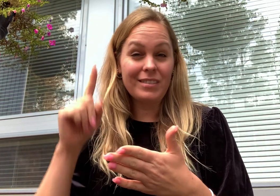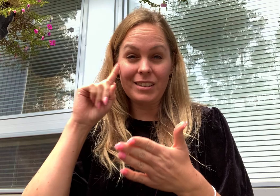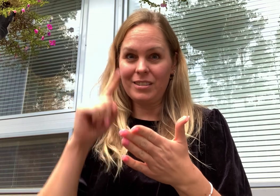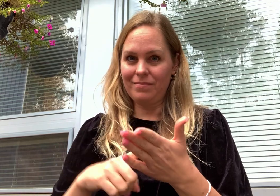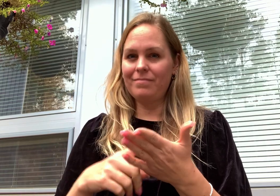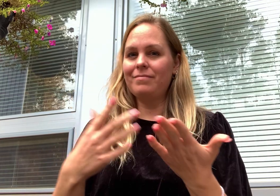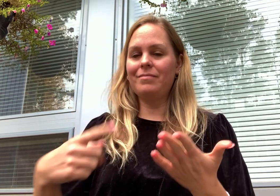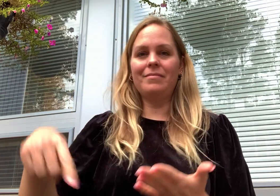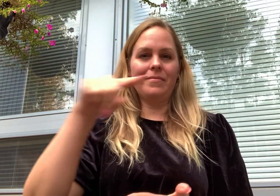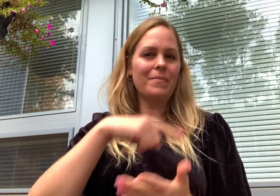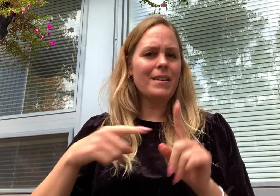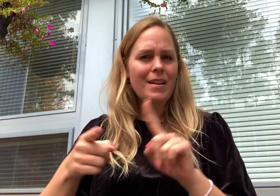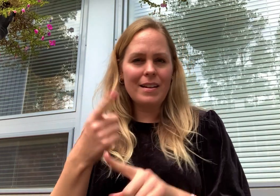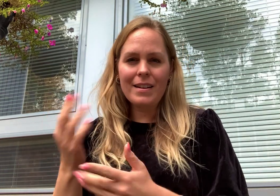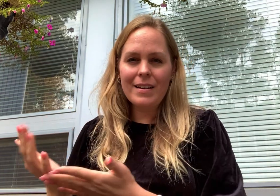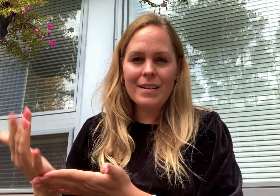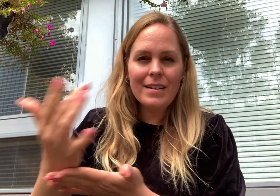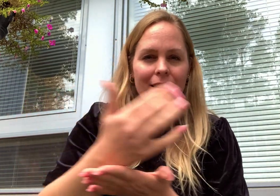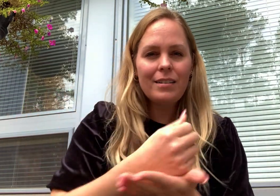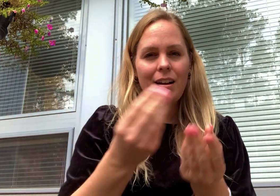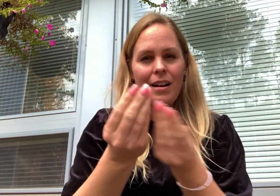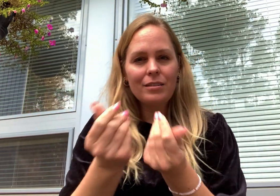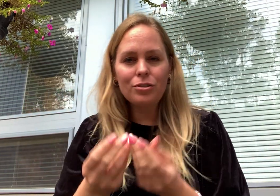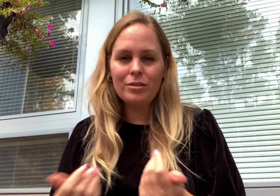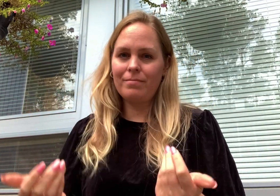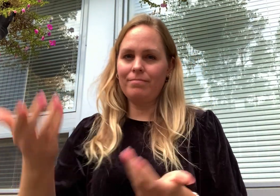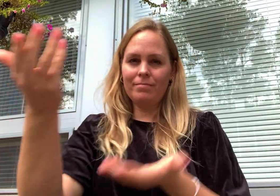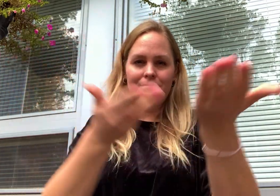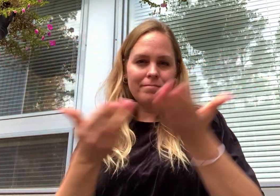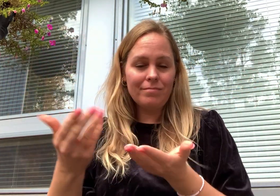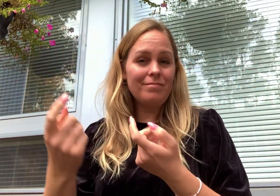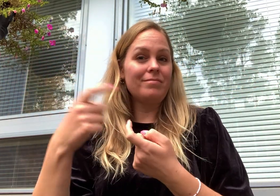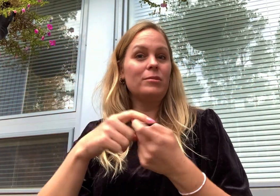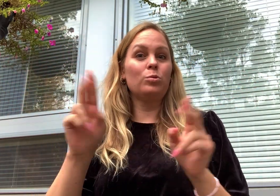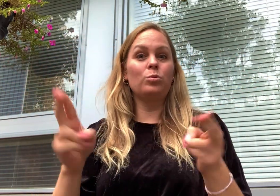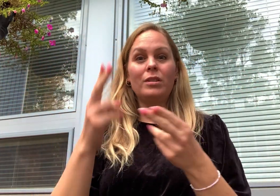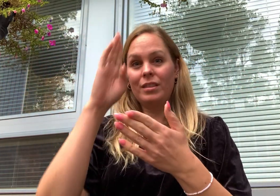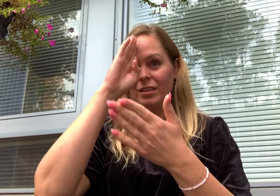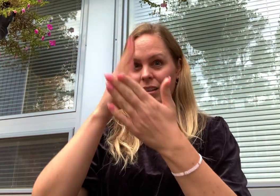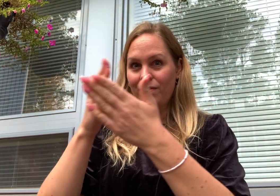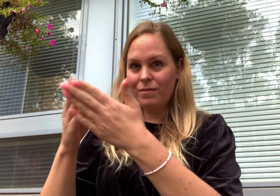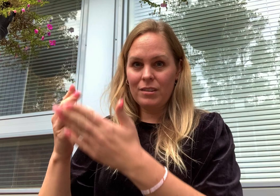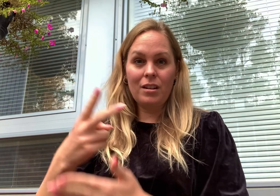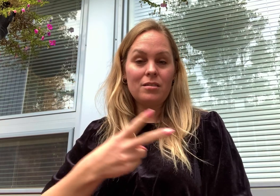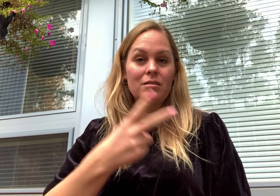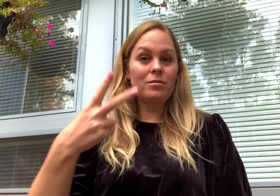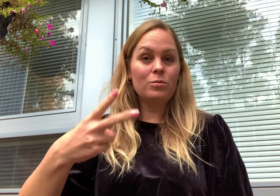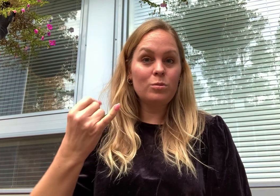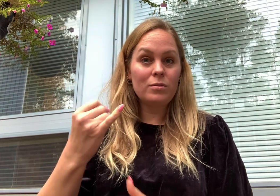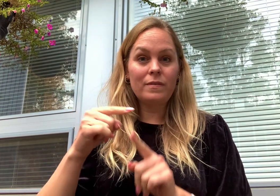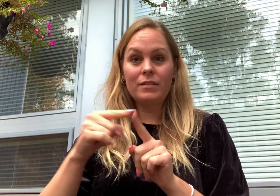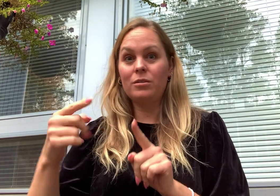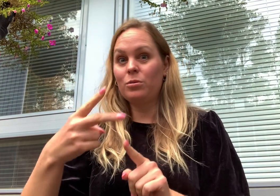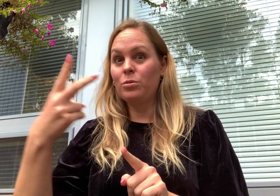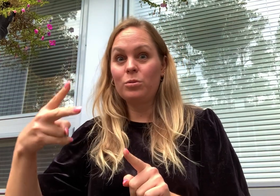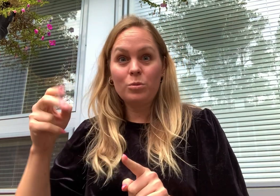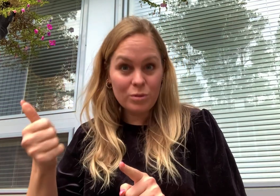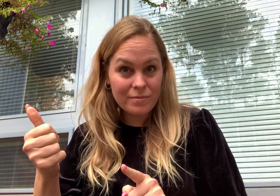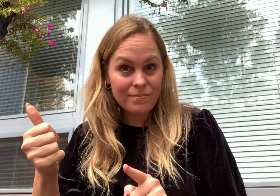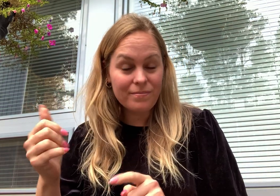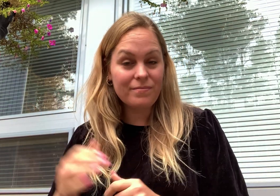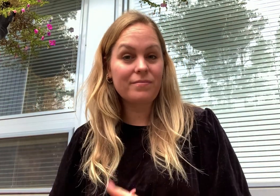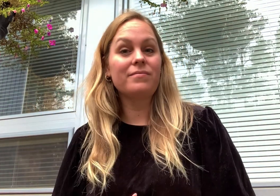Nyt on siis aika kerätä aineistoa tuleville strategisille tavoitteille vuosille 2026-2029.